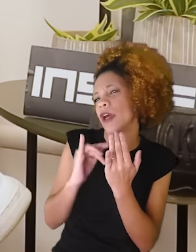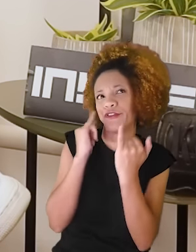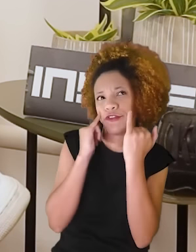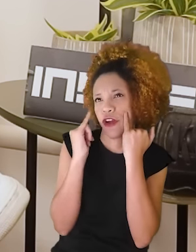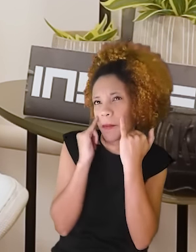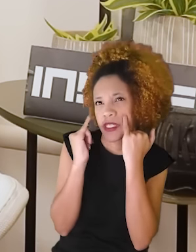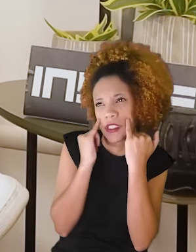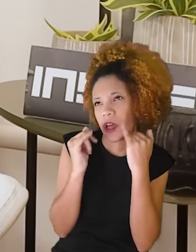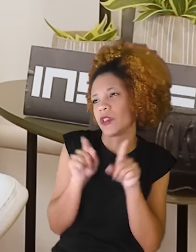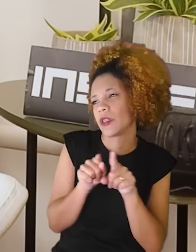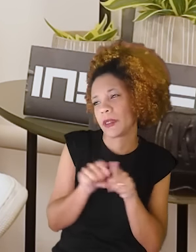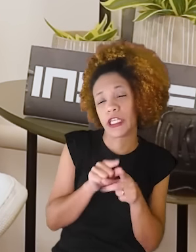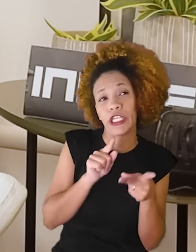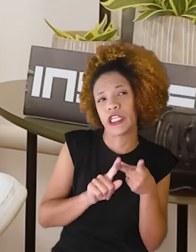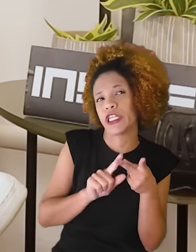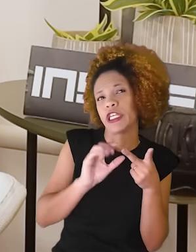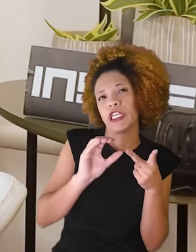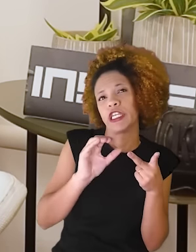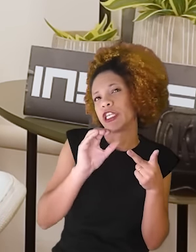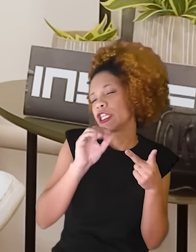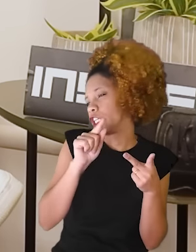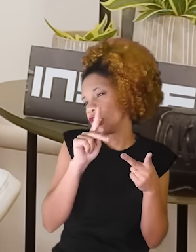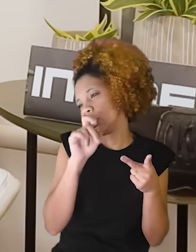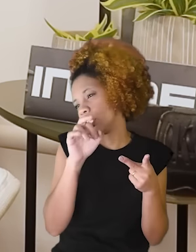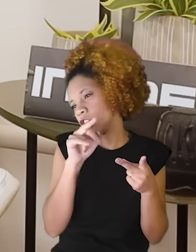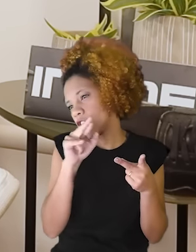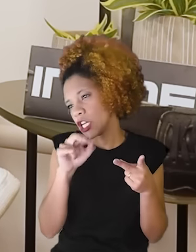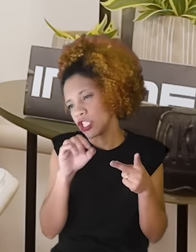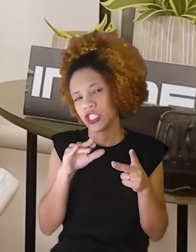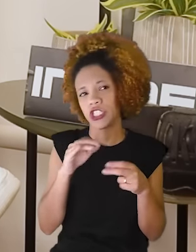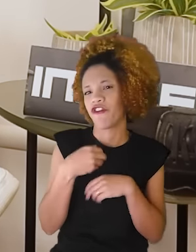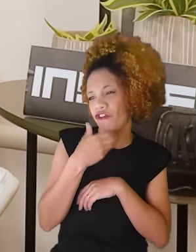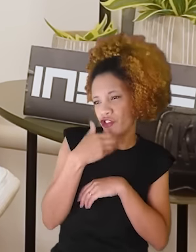fica jogando Candy Crush também PR Caraca muito Candy Crush ele deve jogar assim umas 3 horas 500